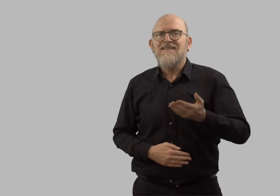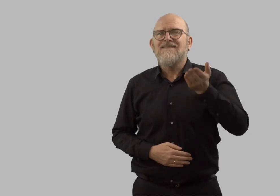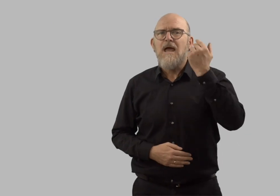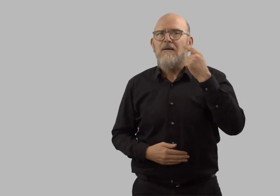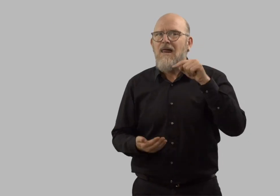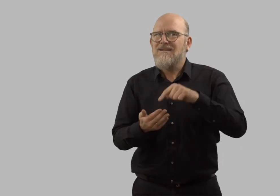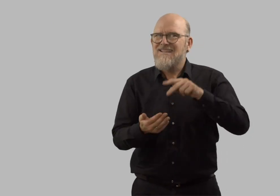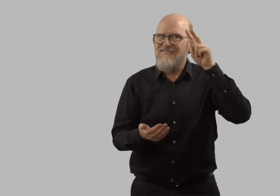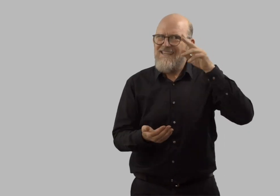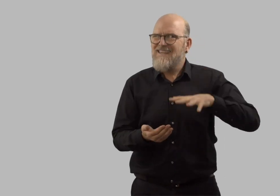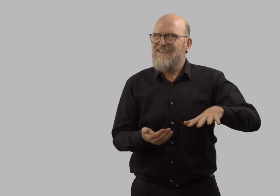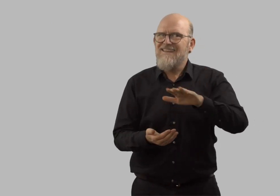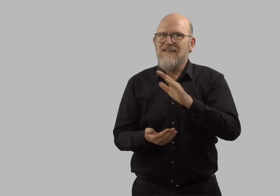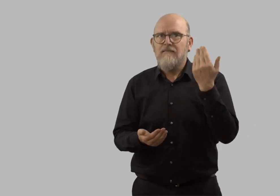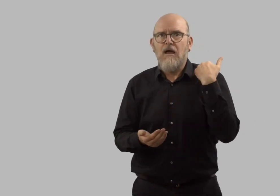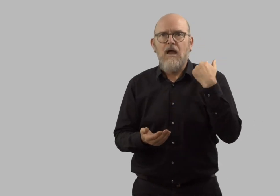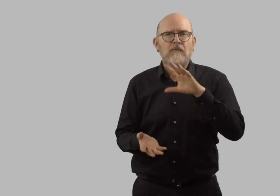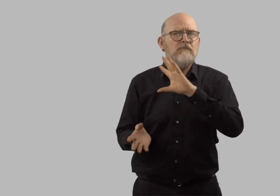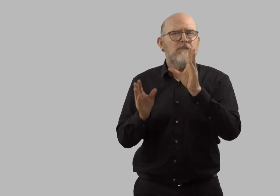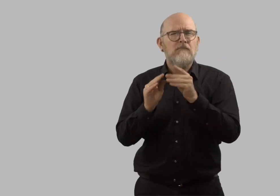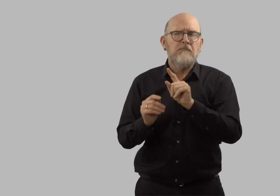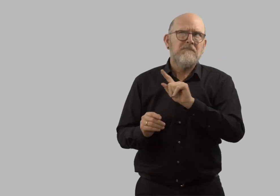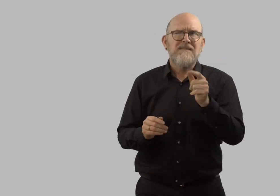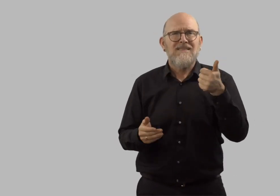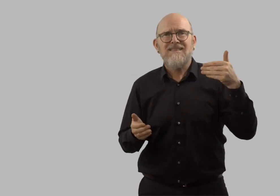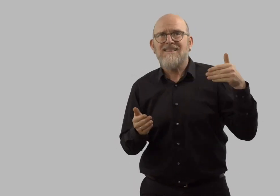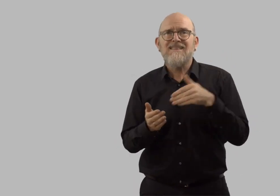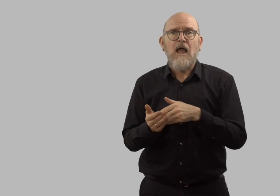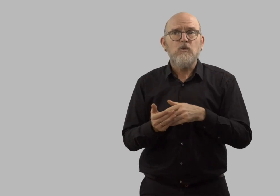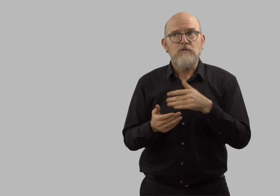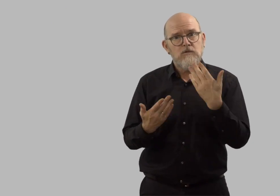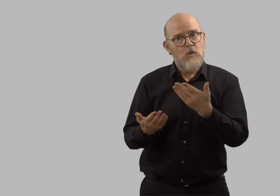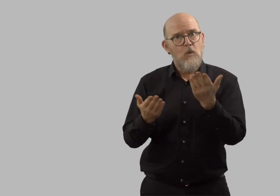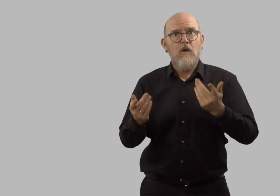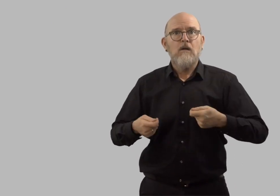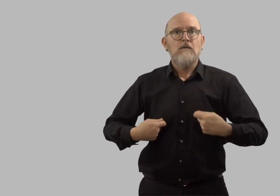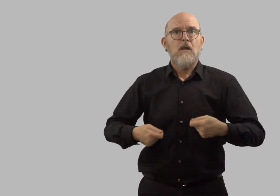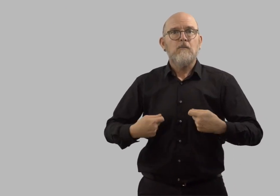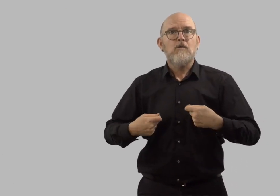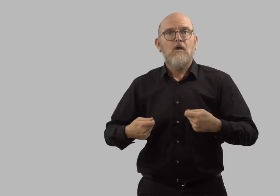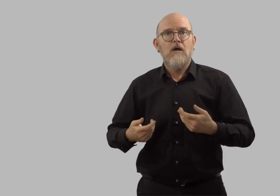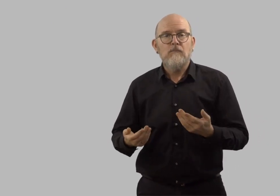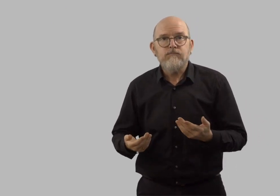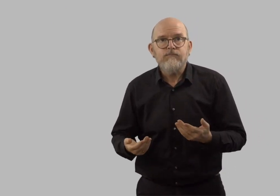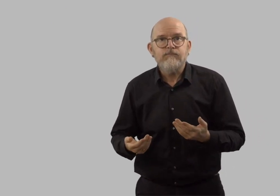Bis zu 1000 solcher Kolporteure soll es in Wien gegeben haben.